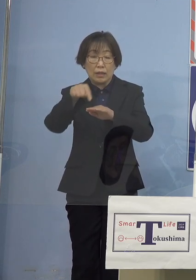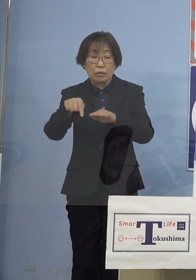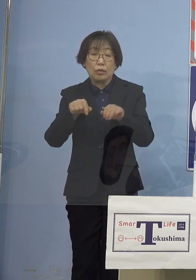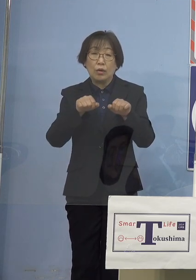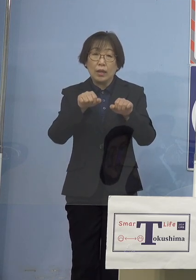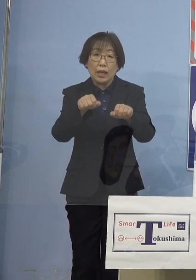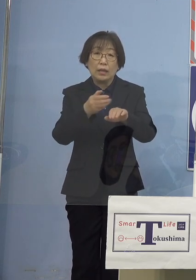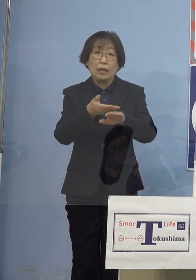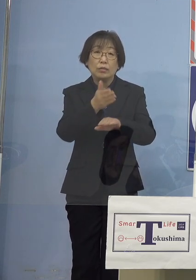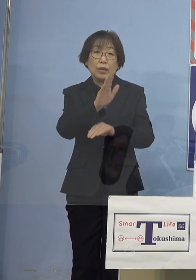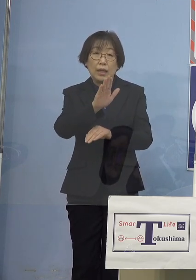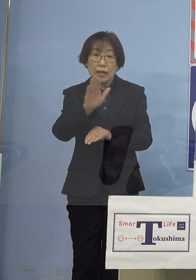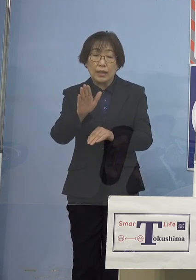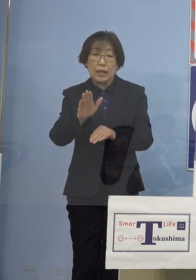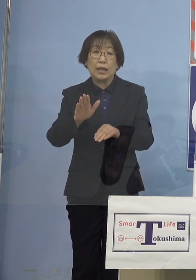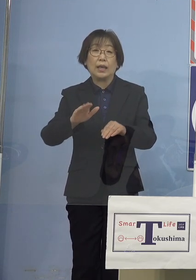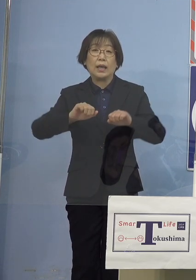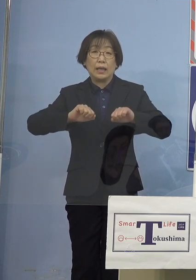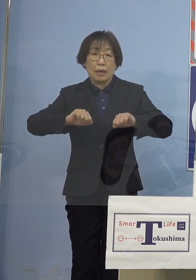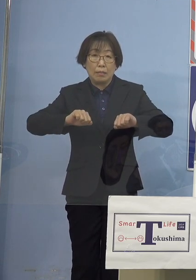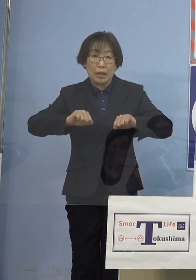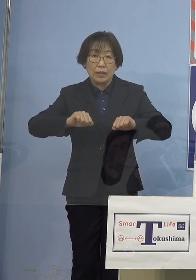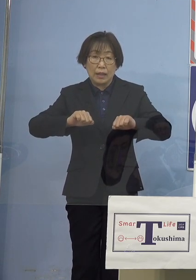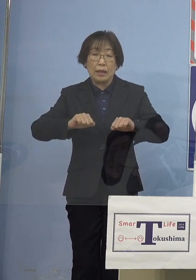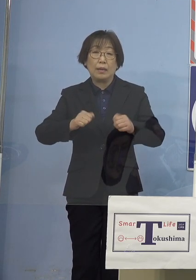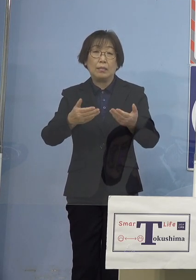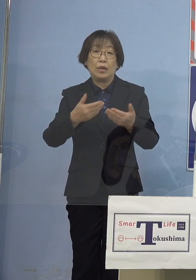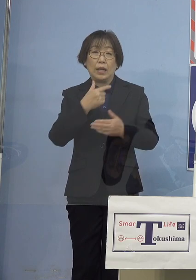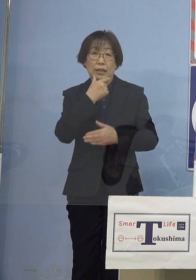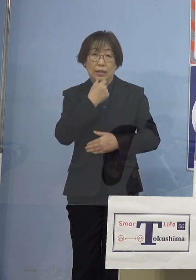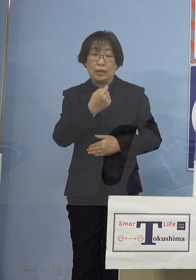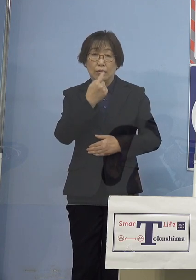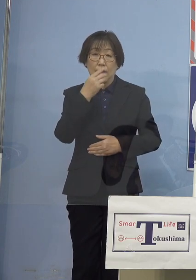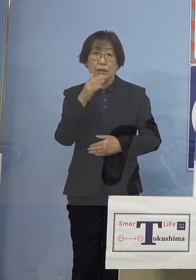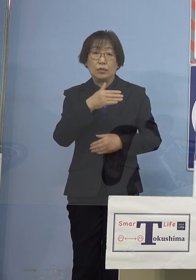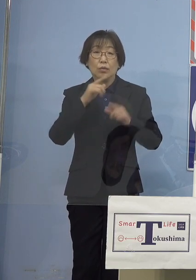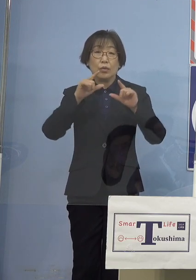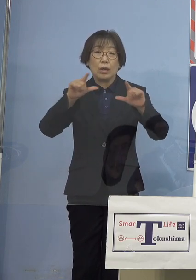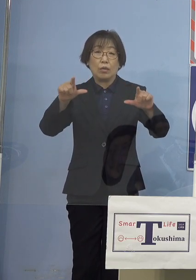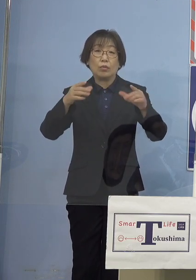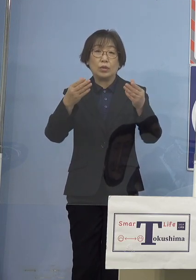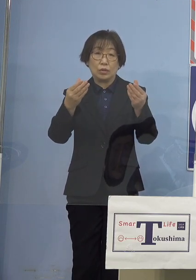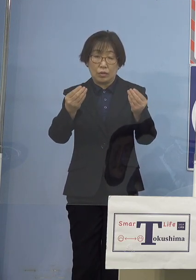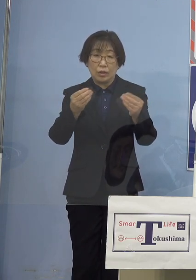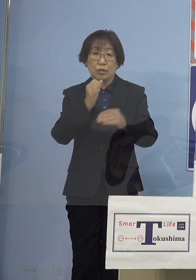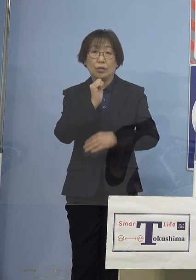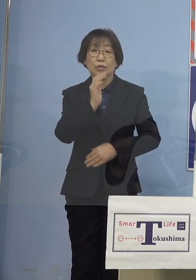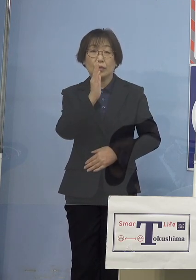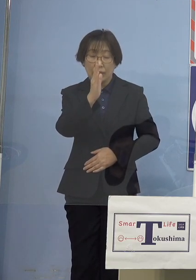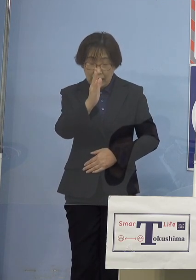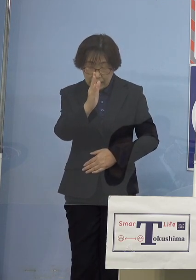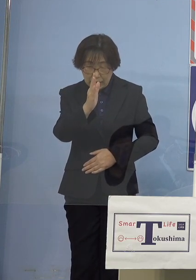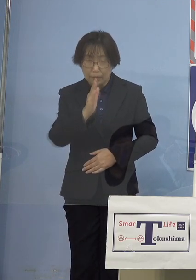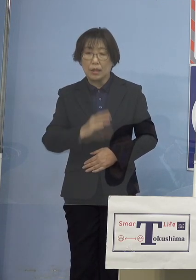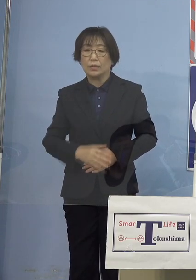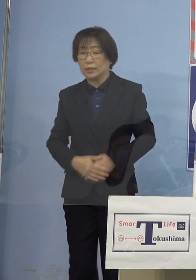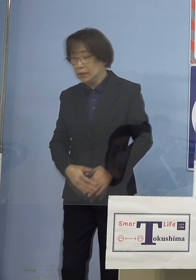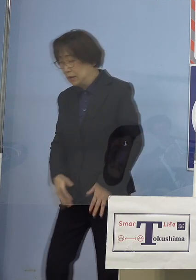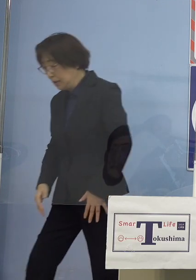是非、頑張っていただきたいと思います 私の方からは以上です よろしくお願いいたします